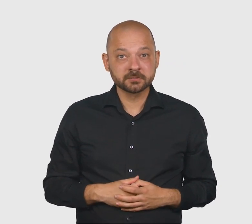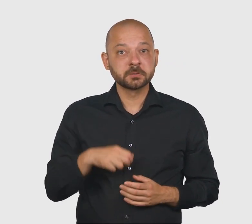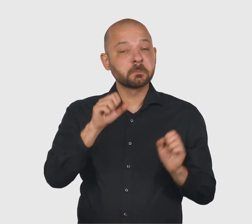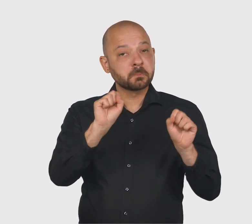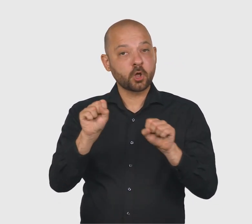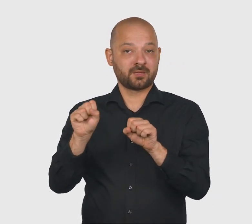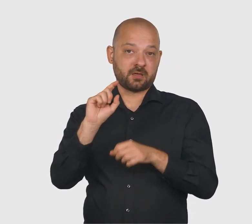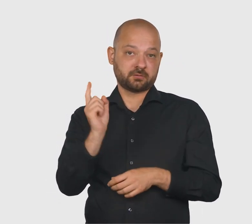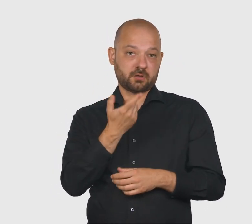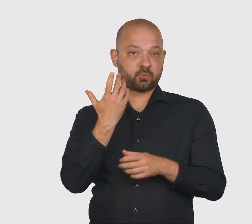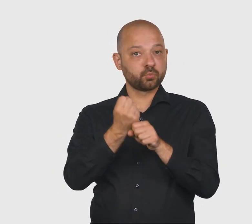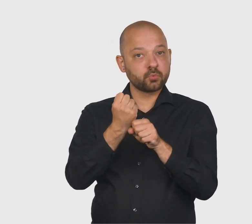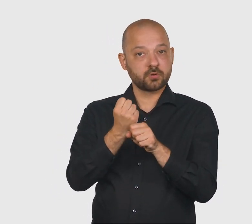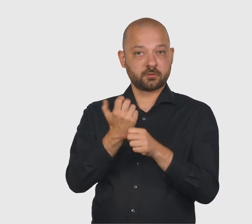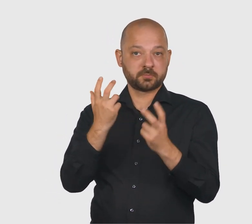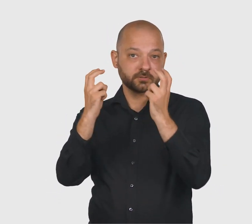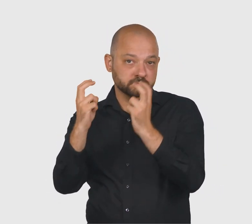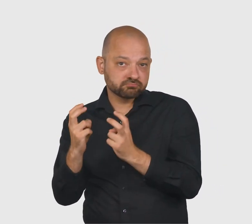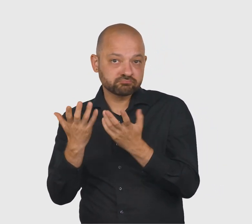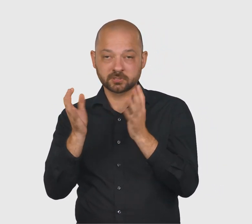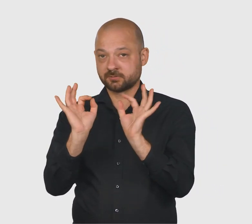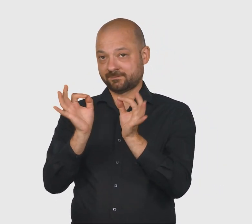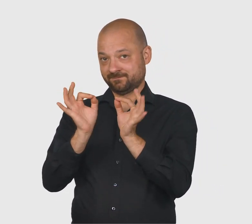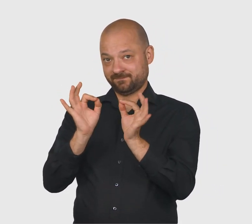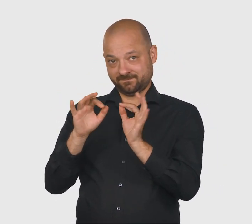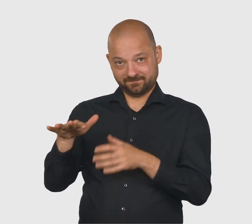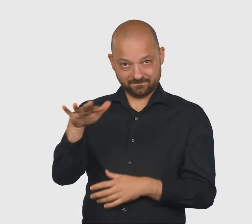Auch zum Arbeiten finden Sie bei uns gute